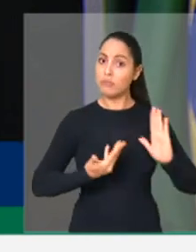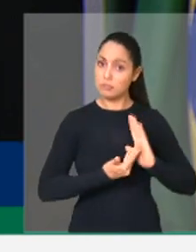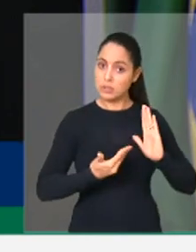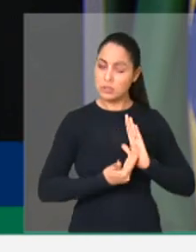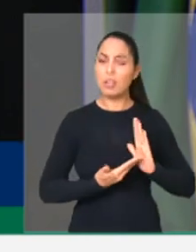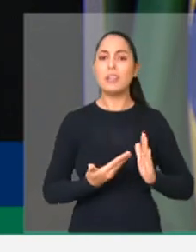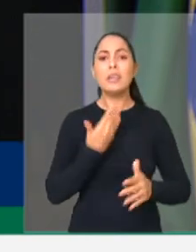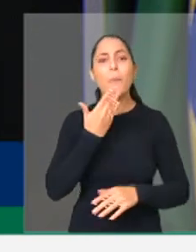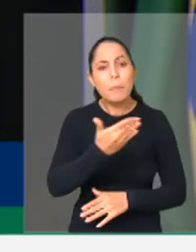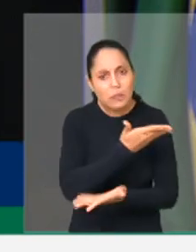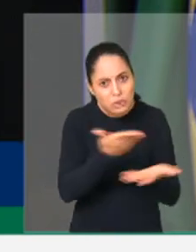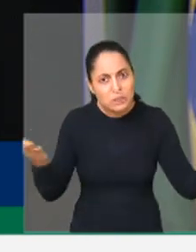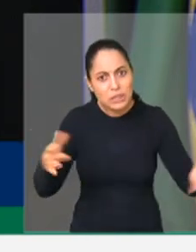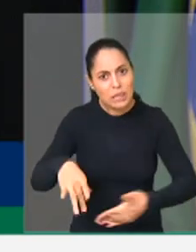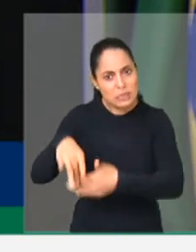TENHAM O PISO SALARIAL, APROVADO AQUI POR ESTA CASA E